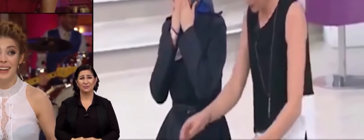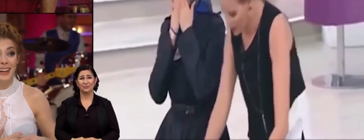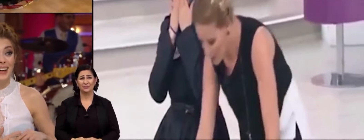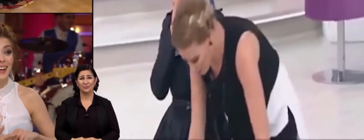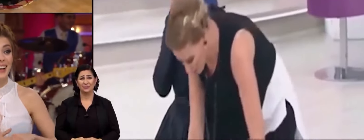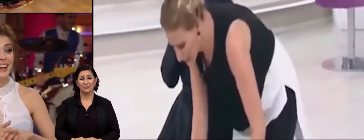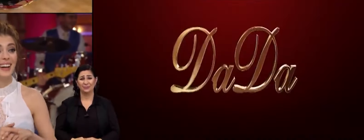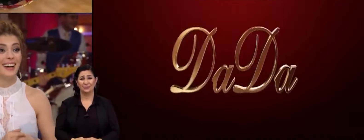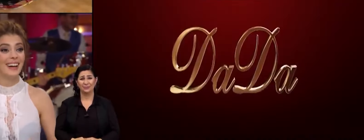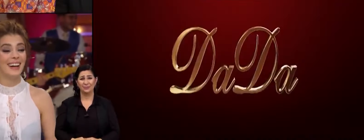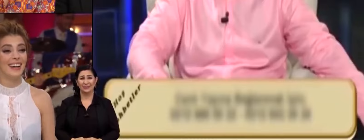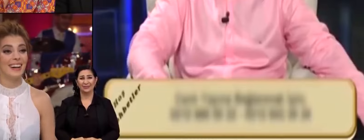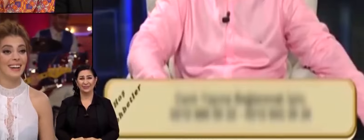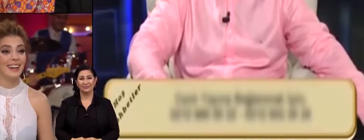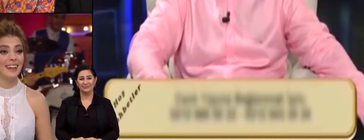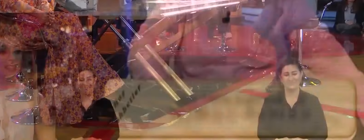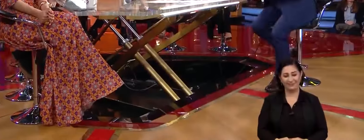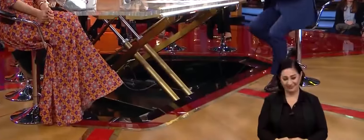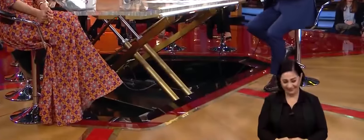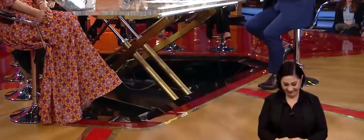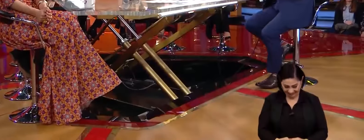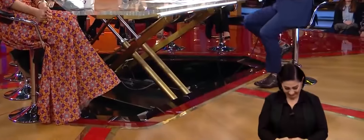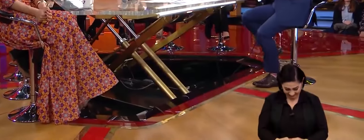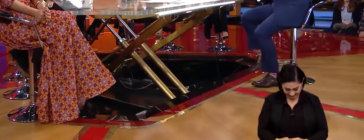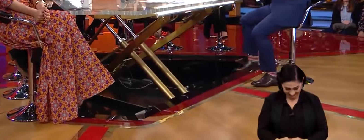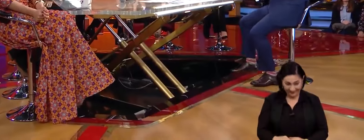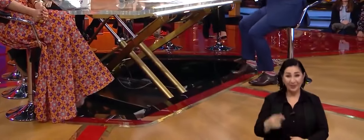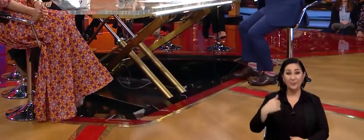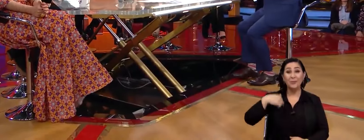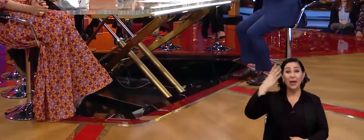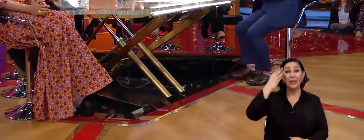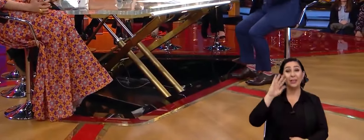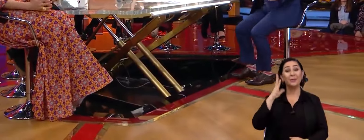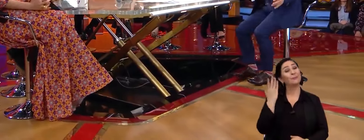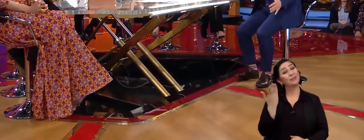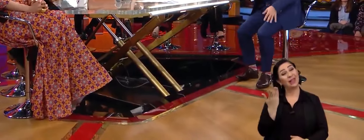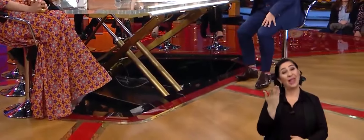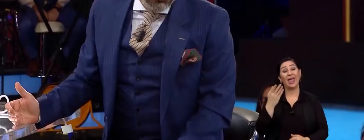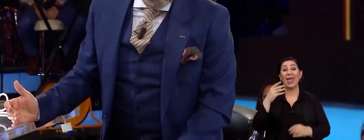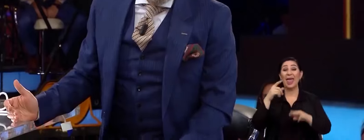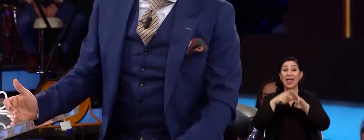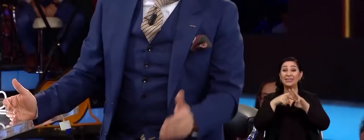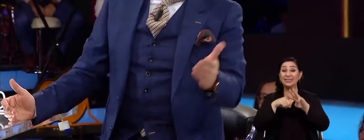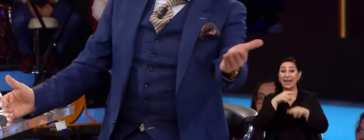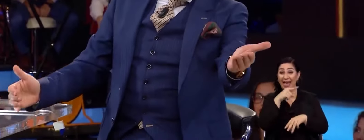Yeter dur Benim anlamadığım şu şimdi Tabii Esra Erol'u ne kadar sevdiğim